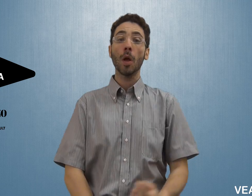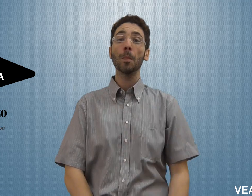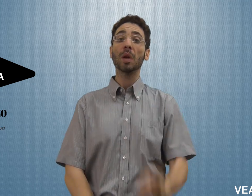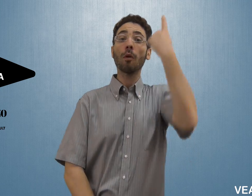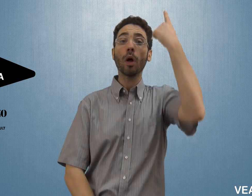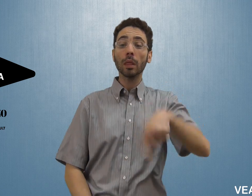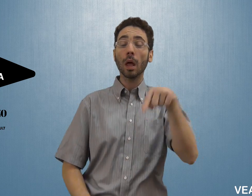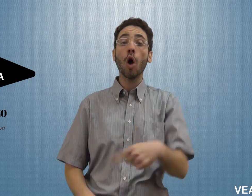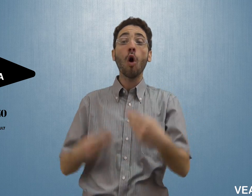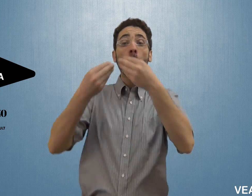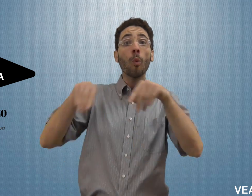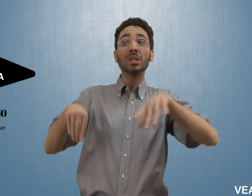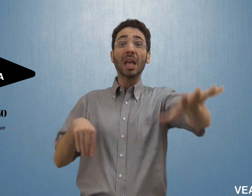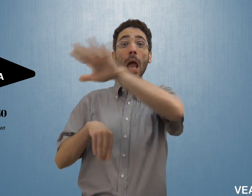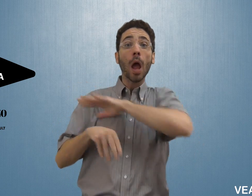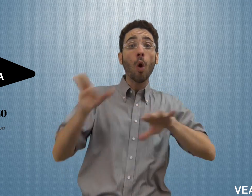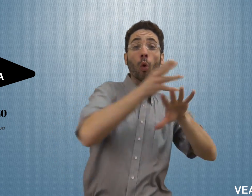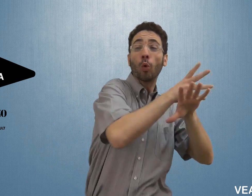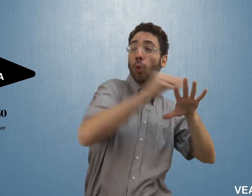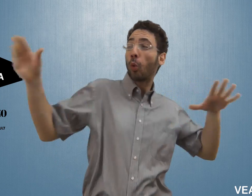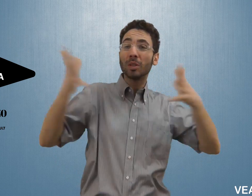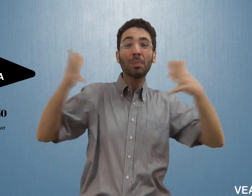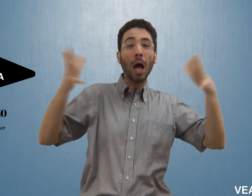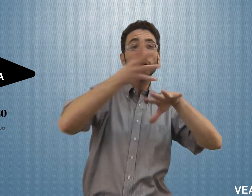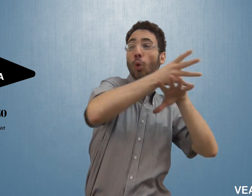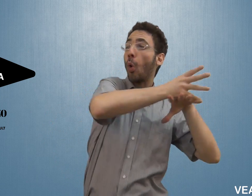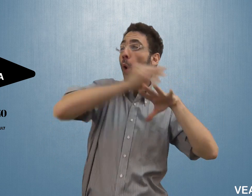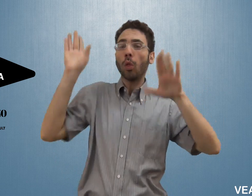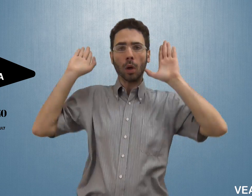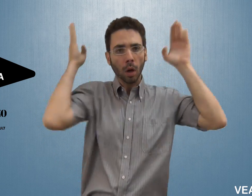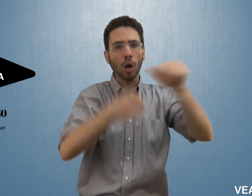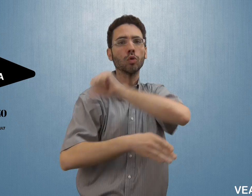Per la prima volta, l’intero spazio del museo